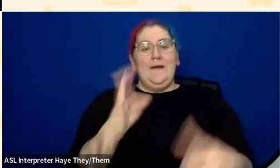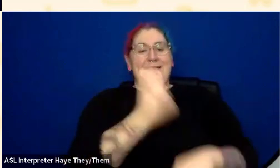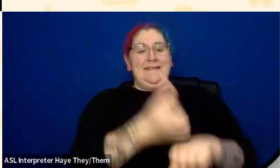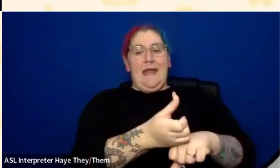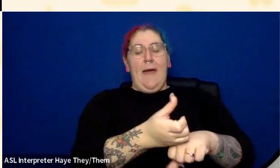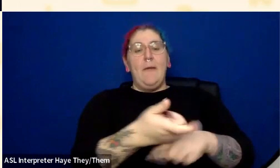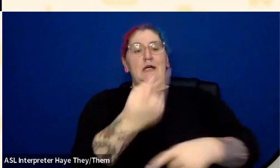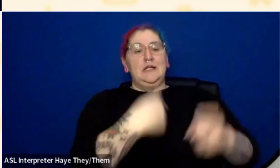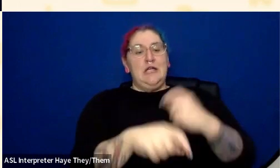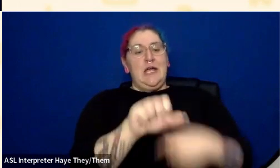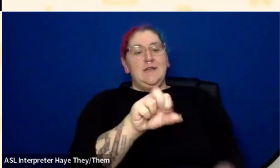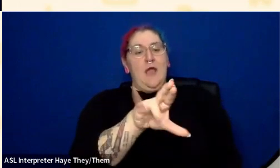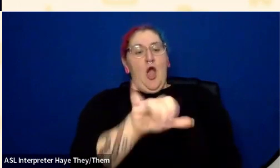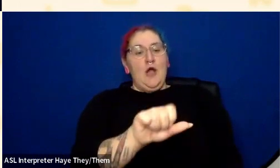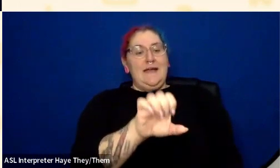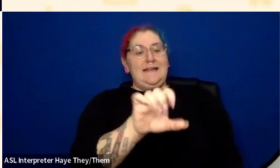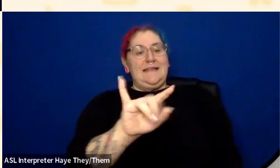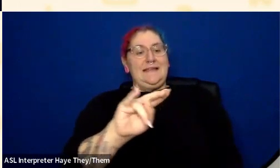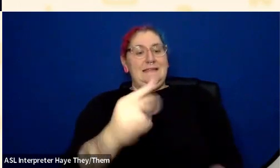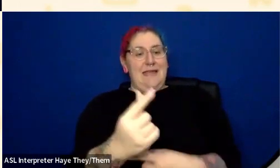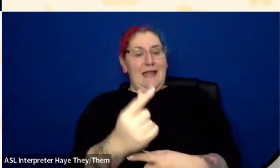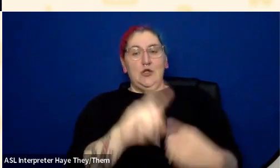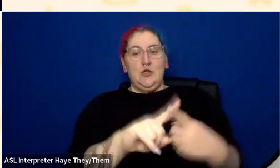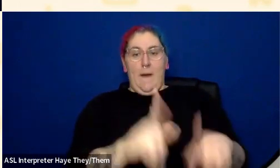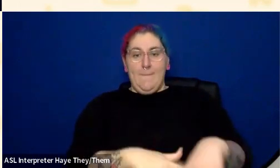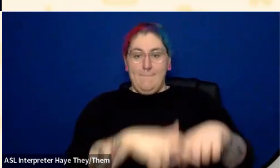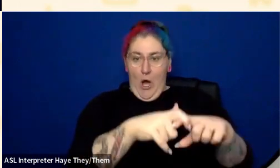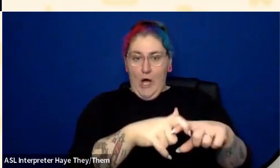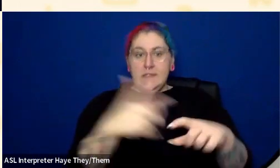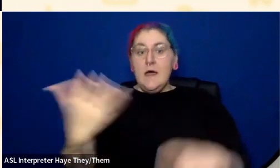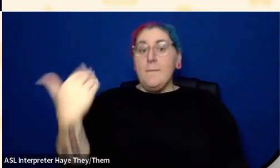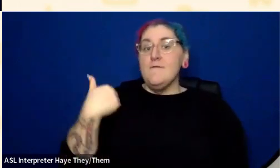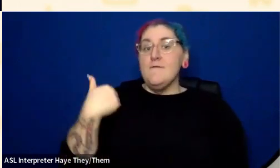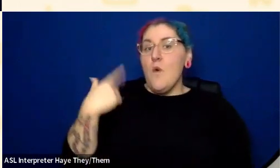El reproductor de computadora que tenemos, el que es continuo, ese solo es .pausa.